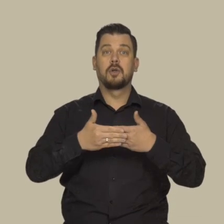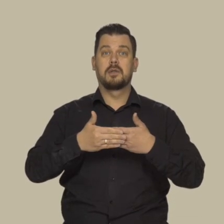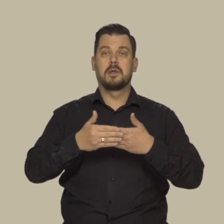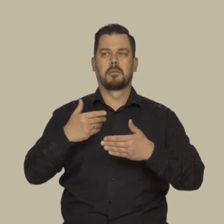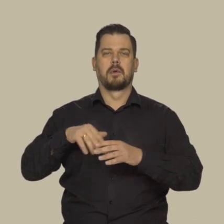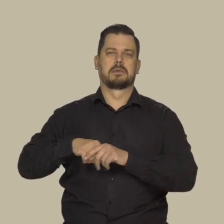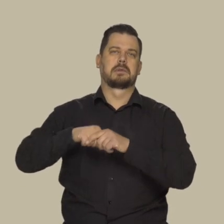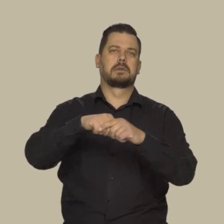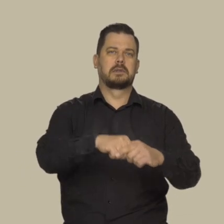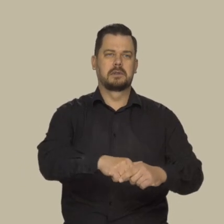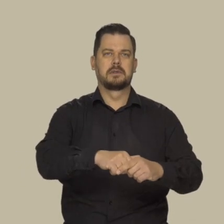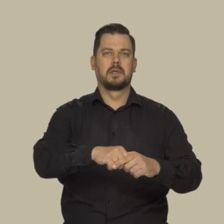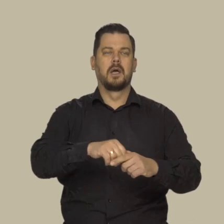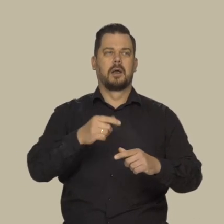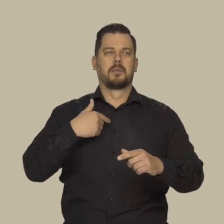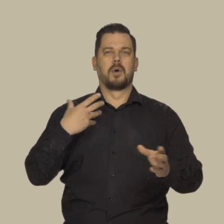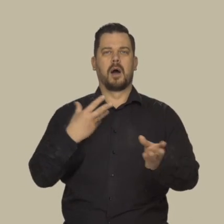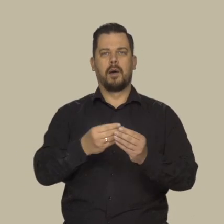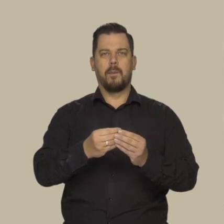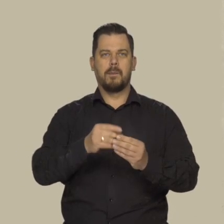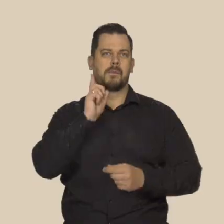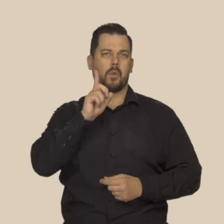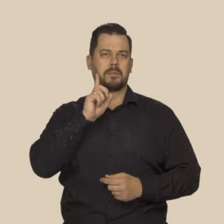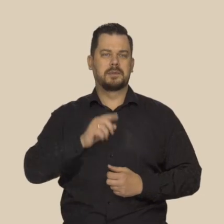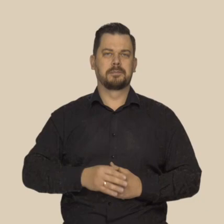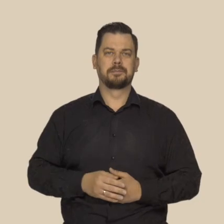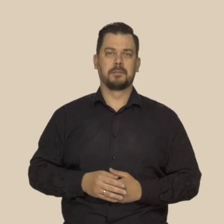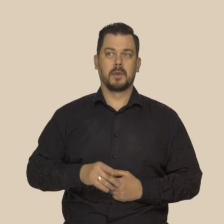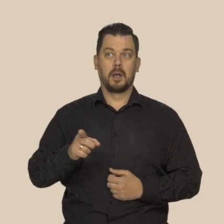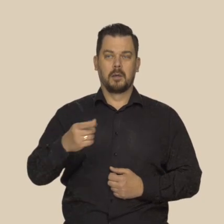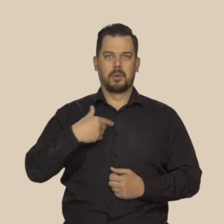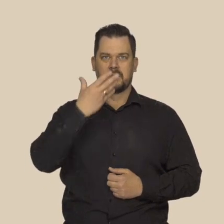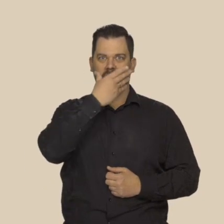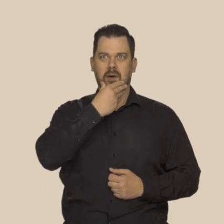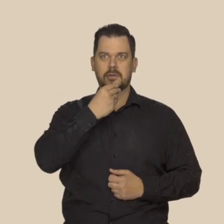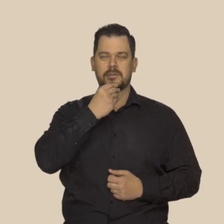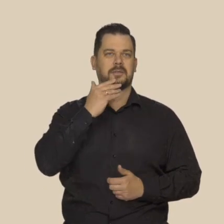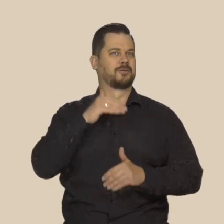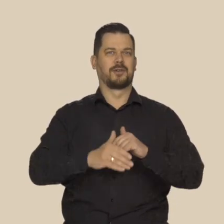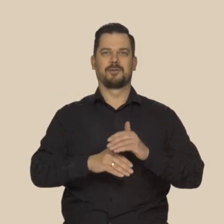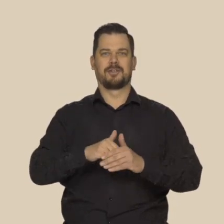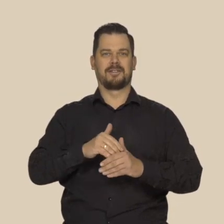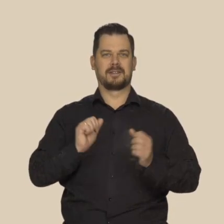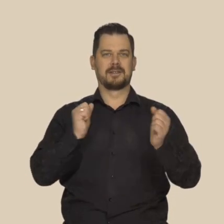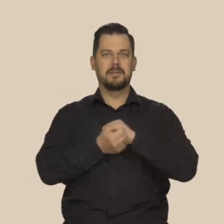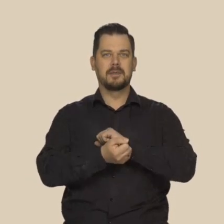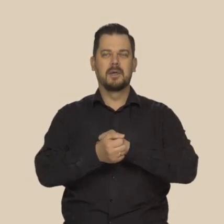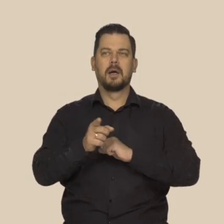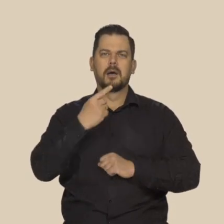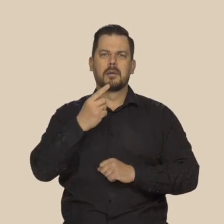Moja żona wzięła mnie za rękę i zaprowadziła mnie do niej wraz z chłopczykiem. Naraz twarz mojej żony nabrała szczęśliwego wyrazu.